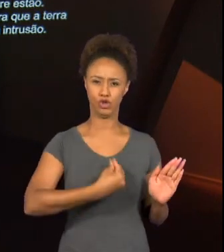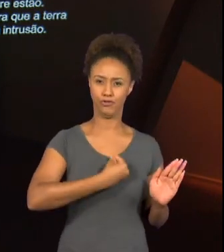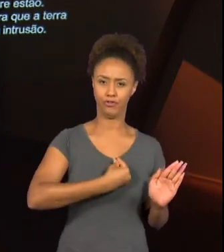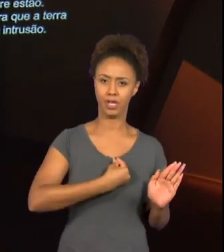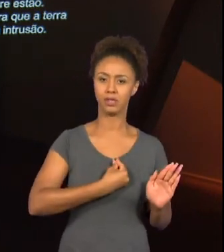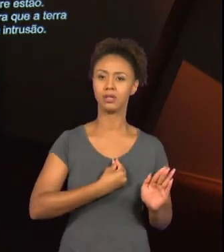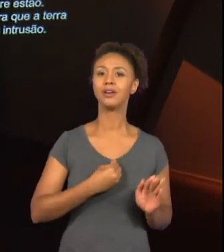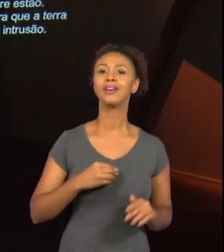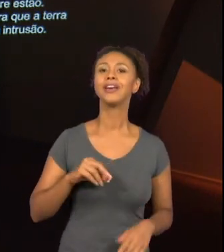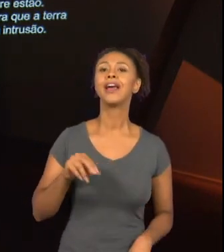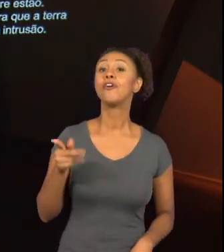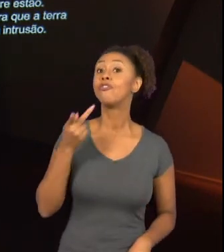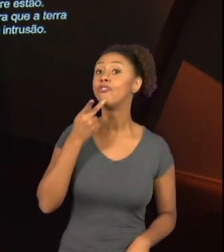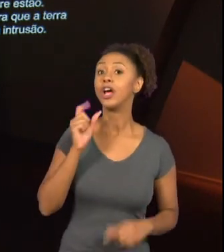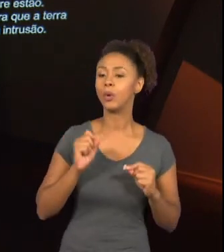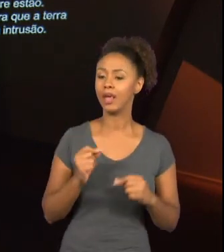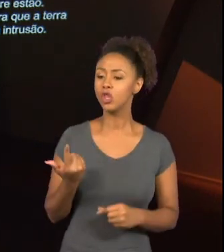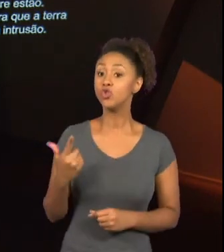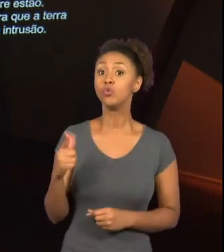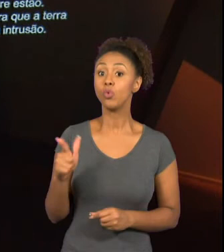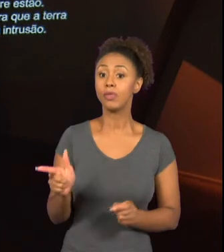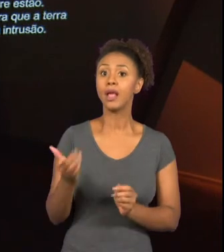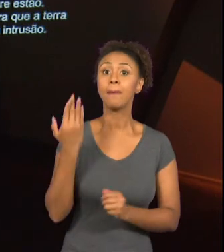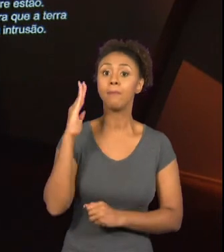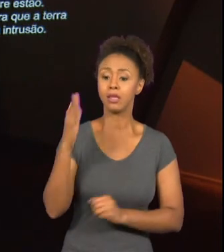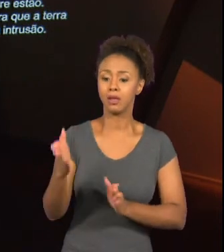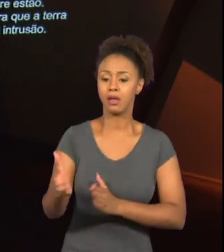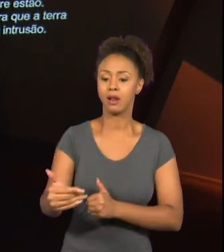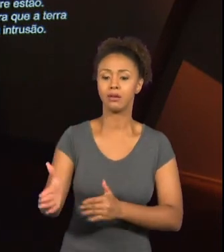VESTIDOS DE CAIXÃO, ISSO SERIA, ENTÃO,